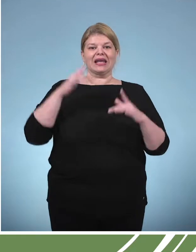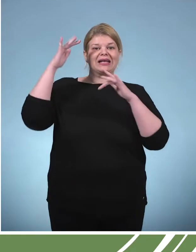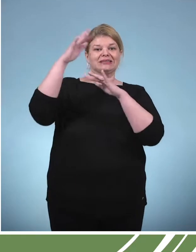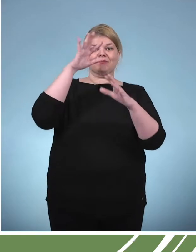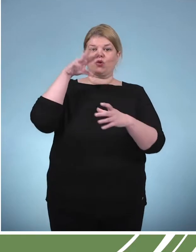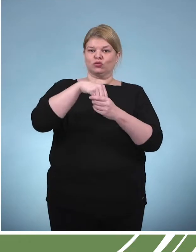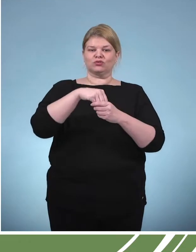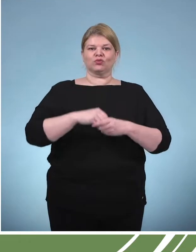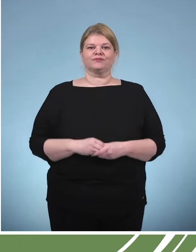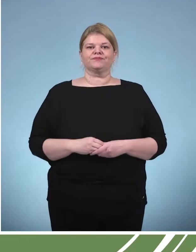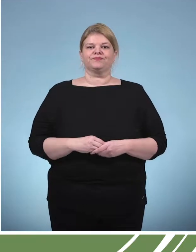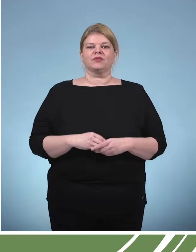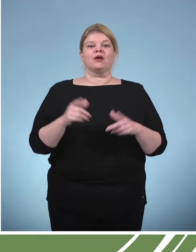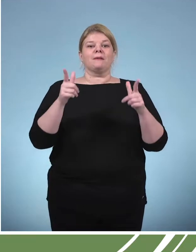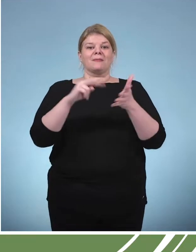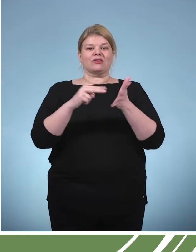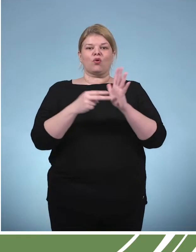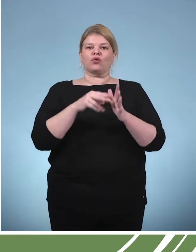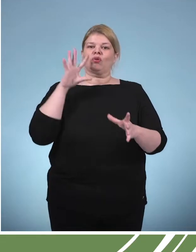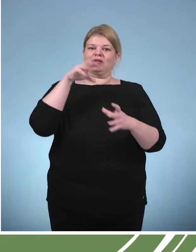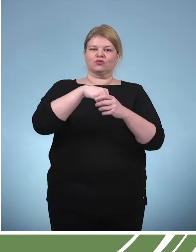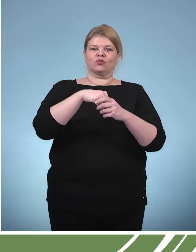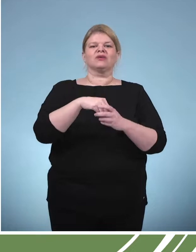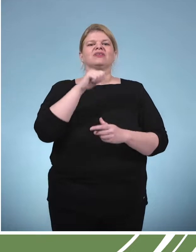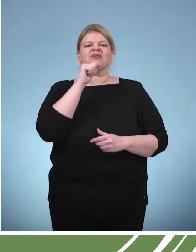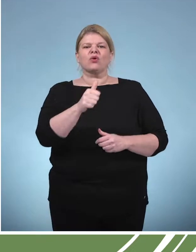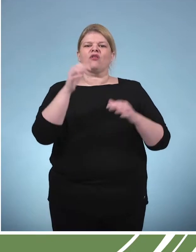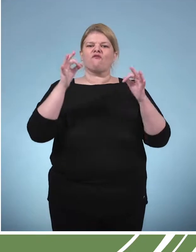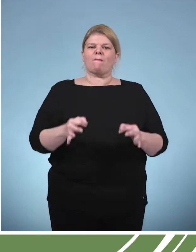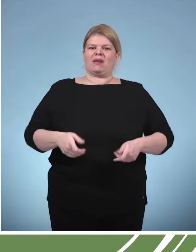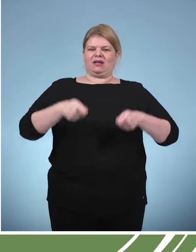Inspired by Inclusion Methoden für inklusive, informelle Bildung.